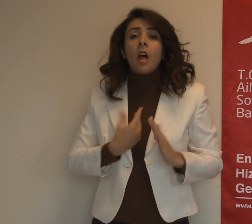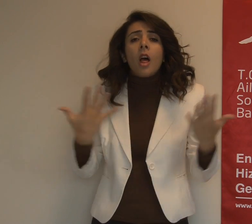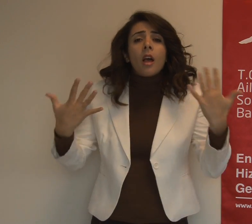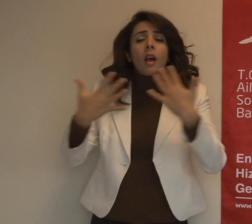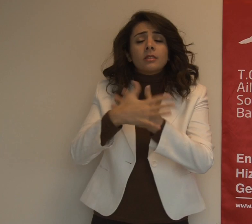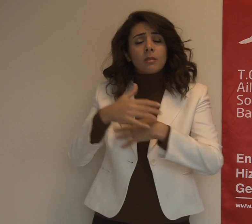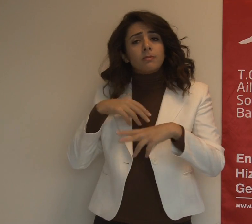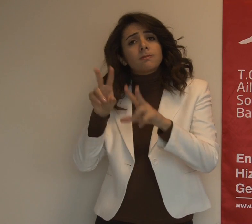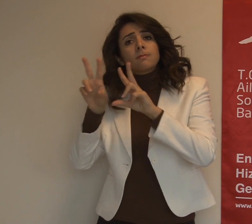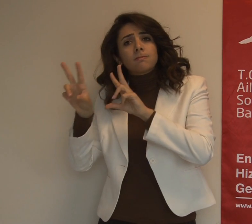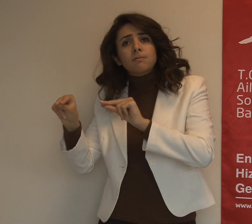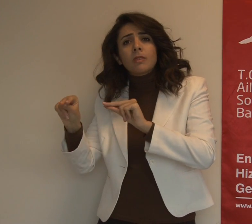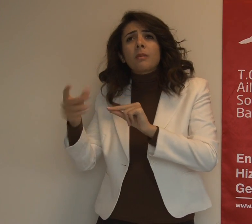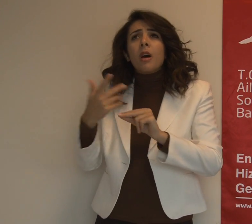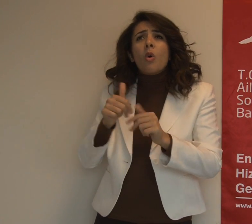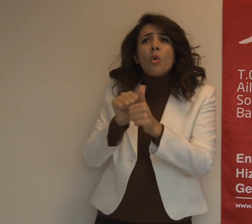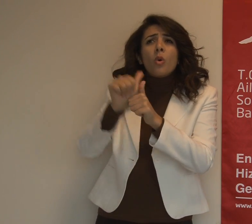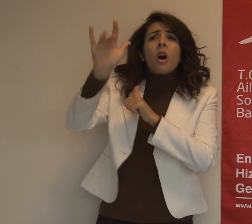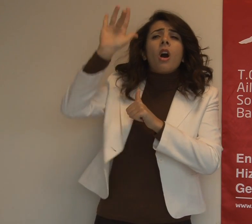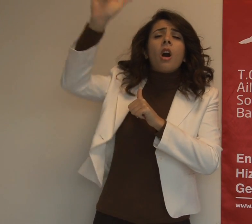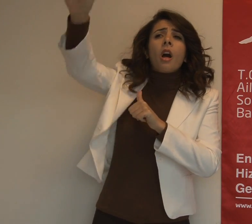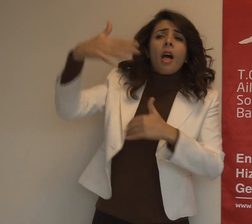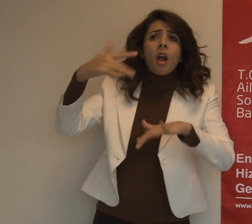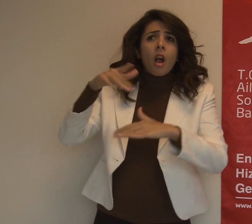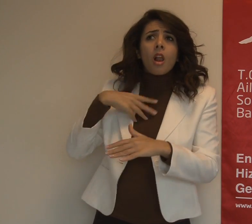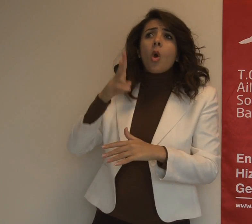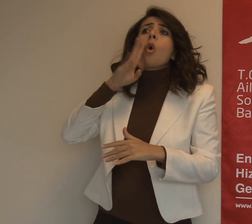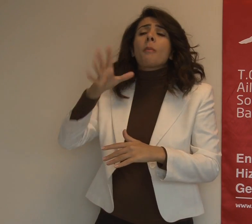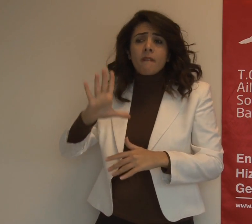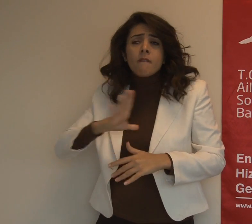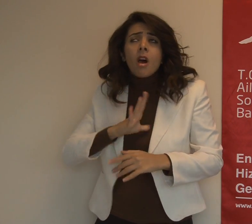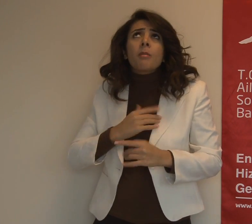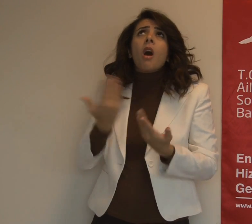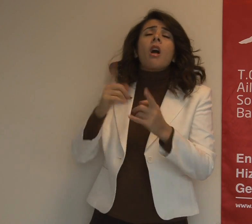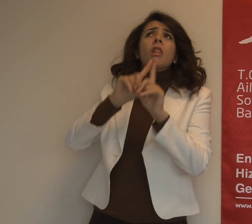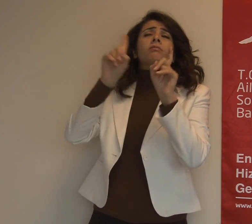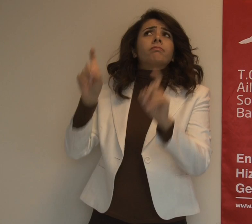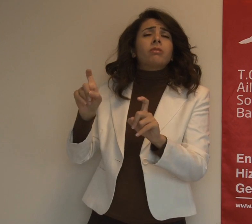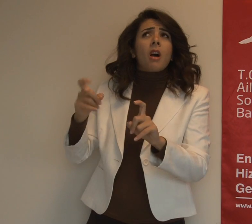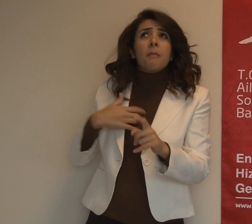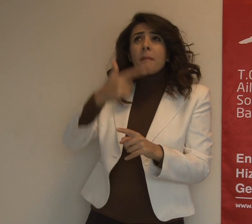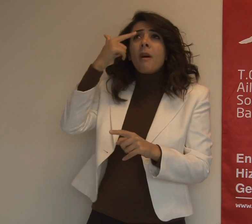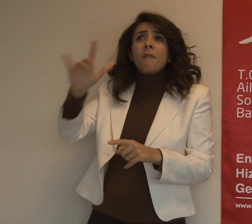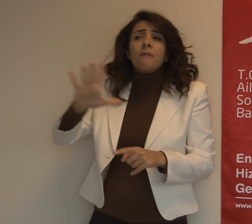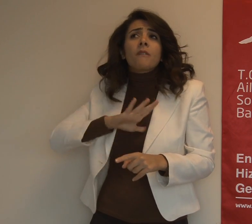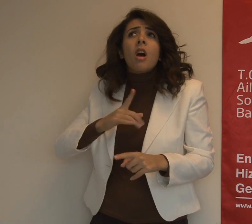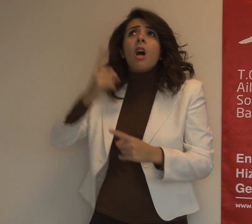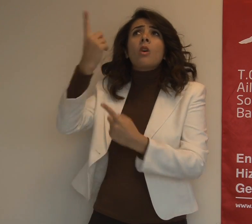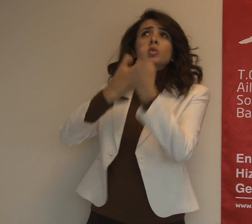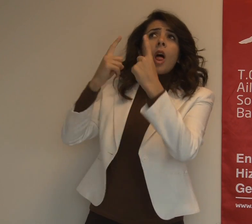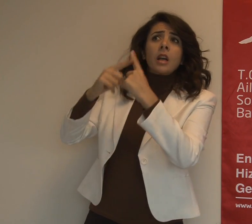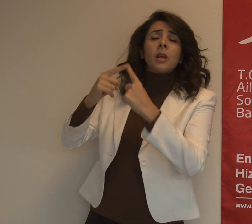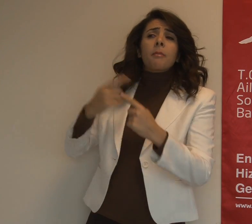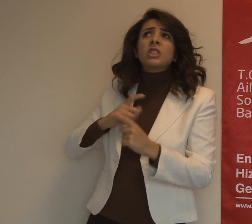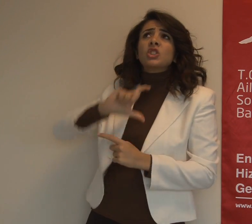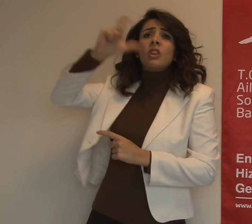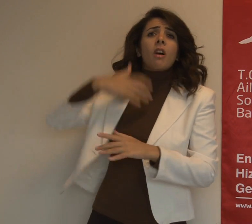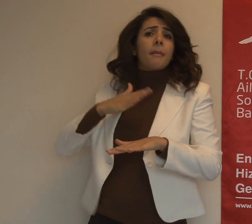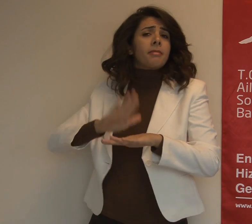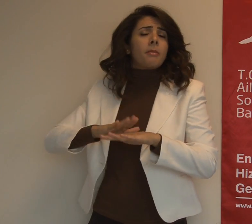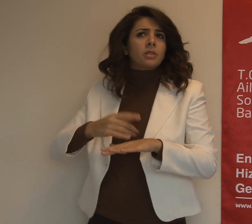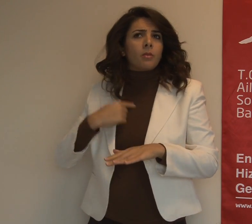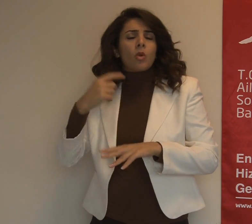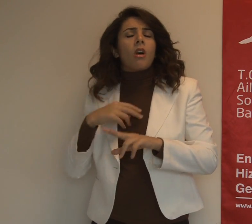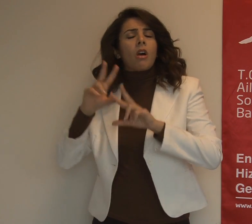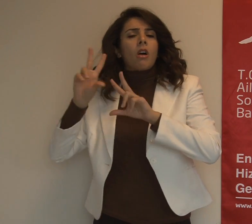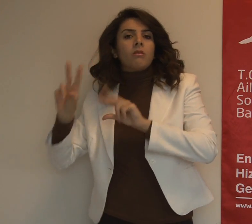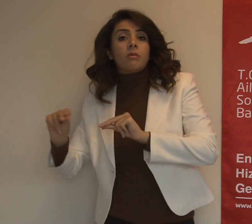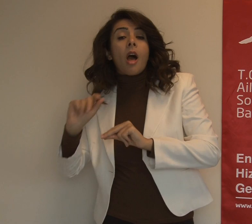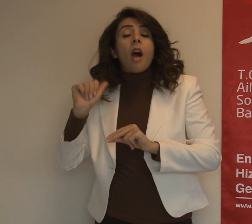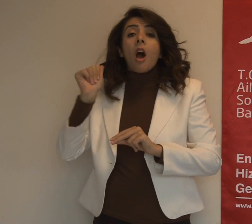Gece yatarken 'ulaşamadığım engelli var mı yarabbim? Varsa bunun hesabını nasıl veririm' diyerek yattım.